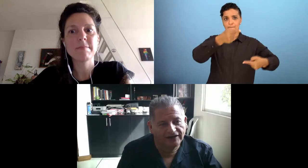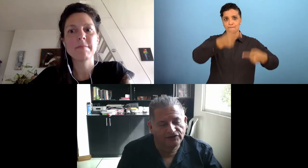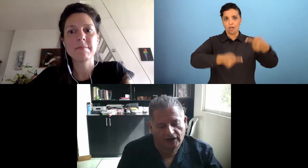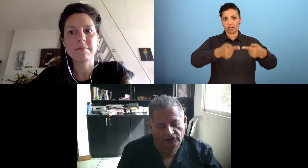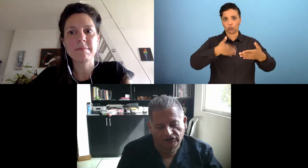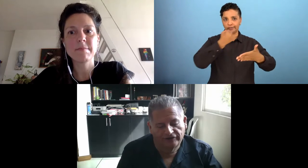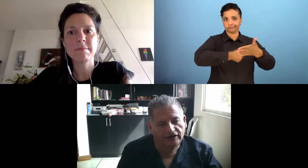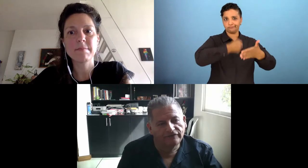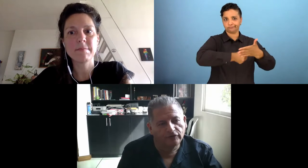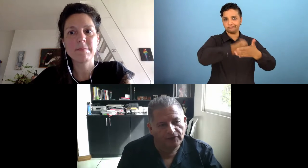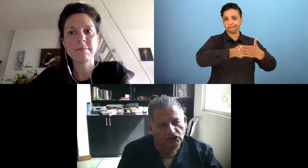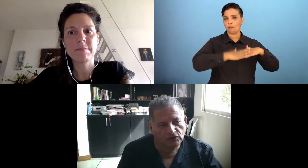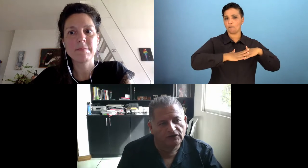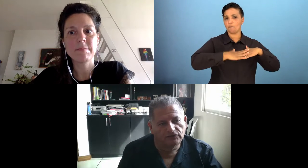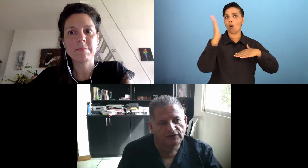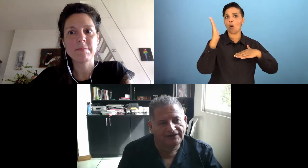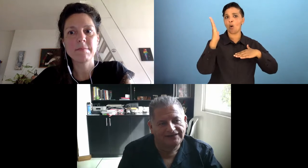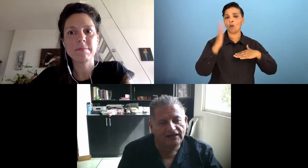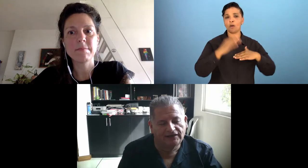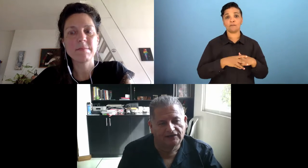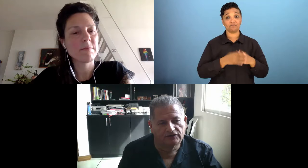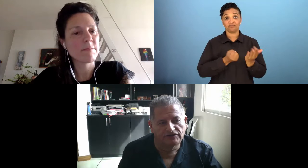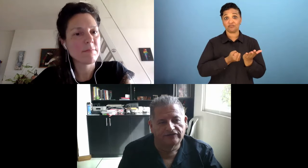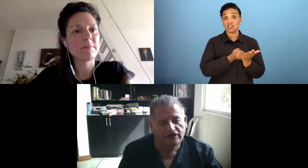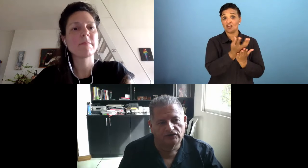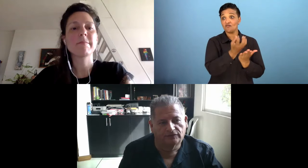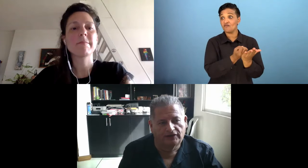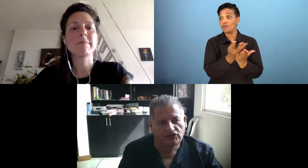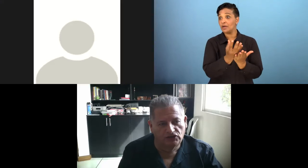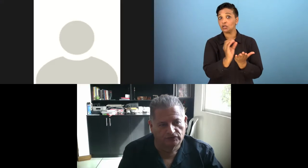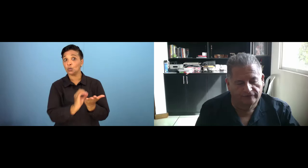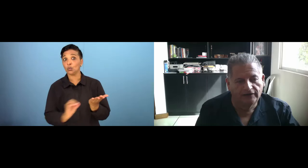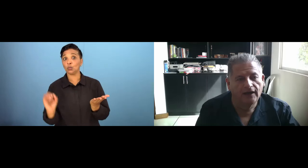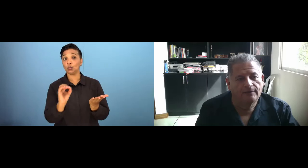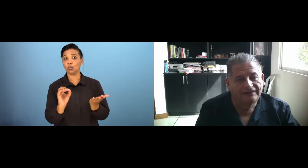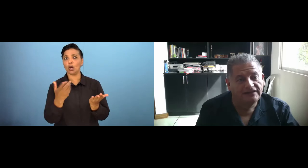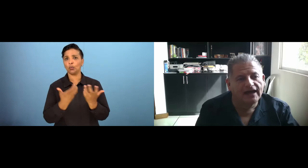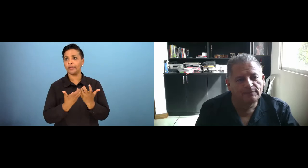por hacer, pero también creo que a nivel político. también tenemos que hacer más, de acuerdo, porque no estamos generando información porque no estamos tomando en